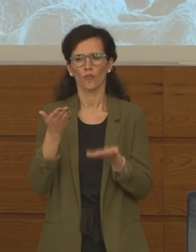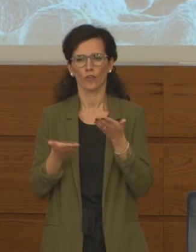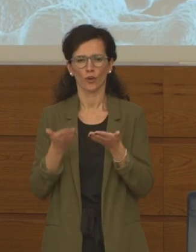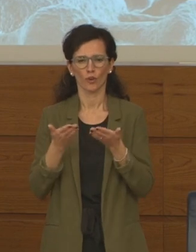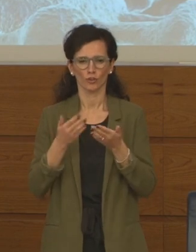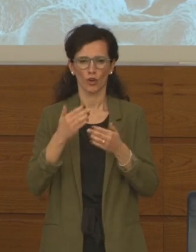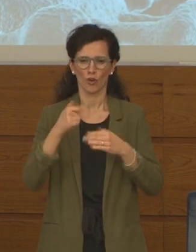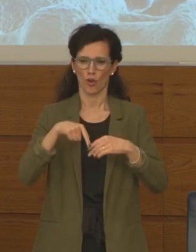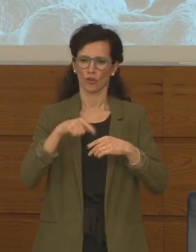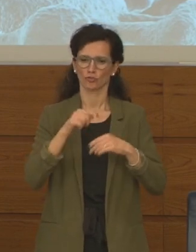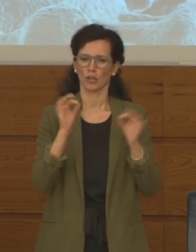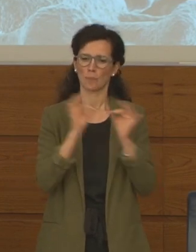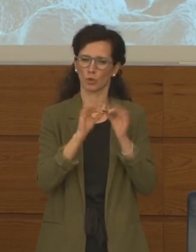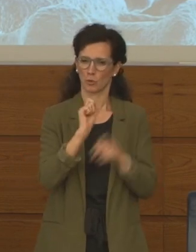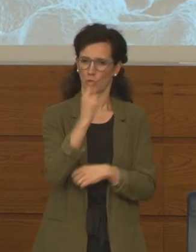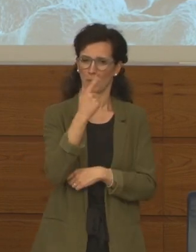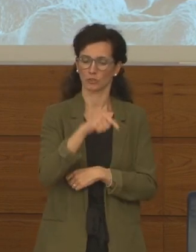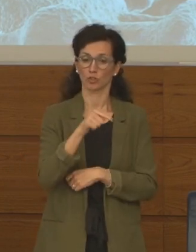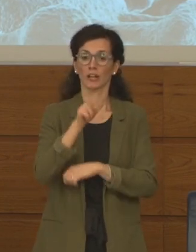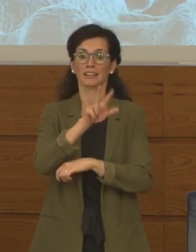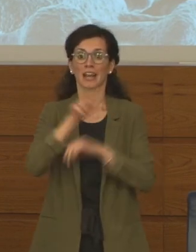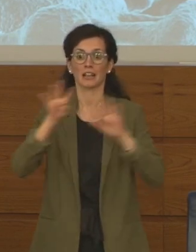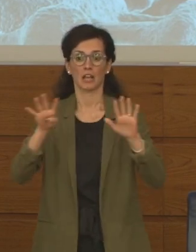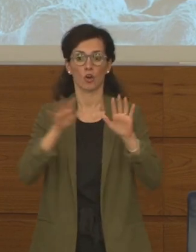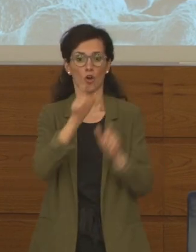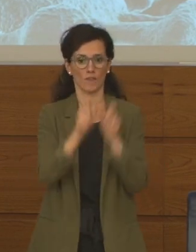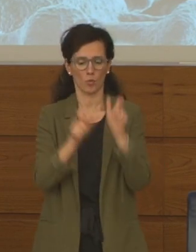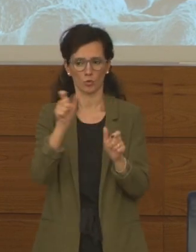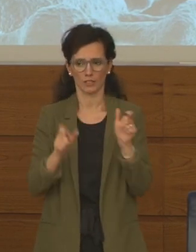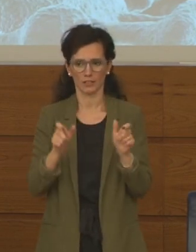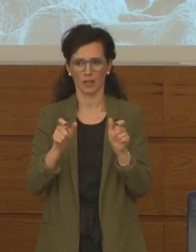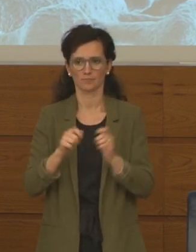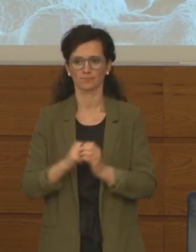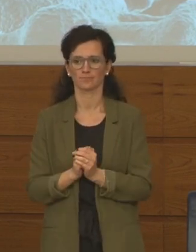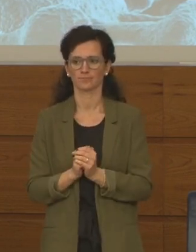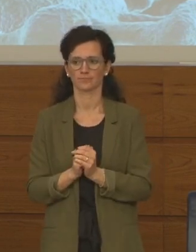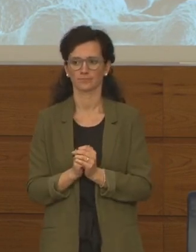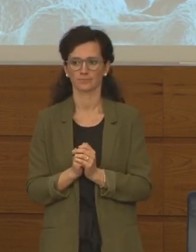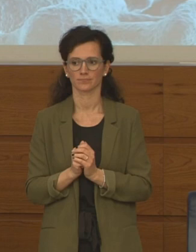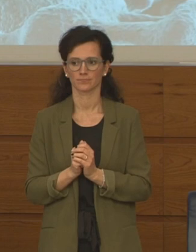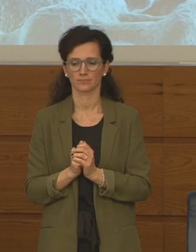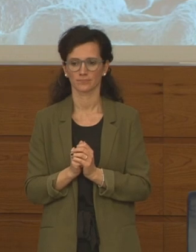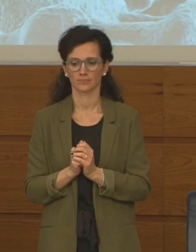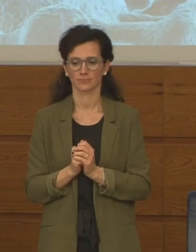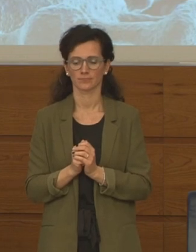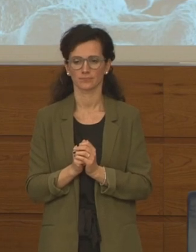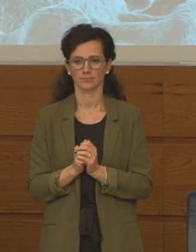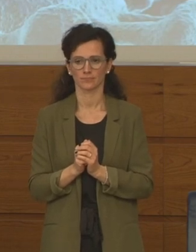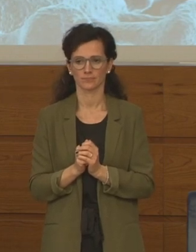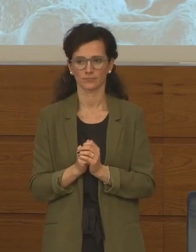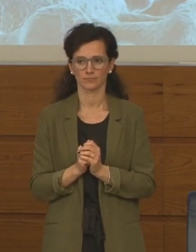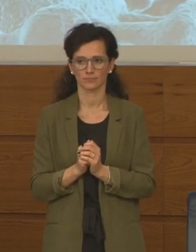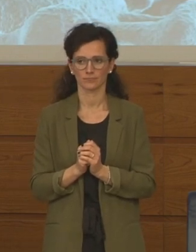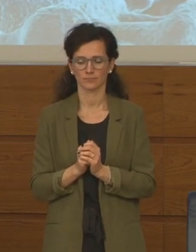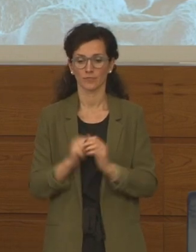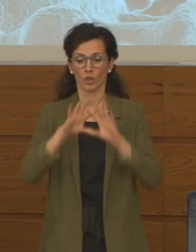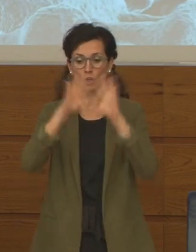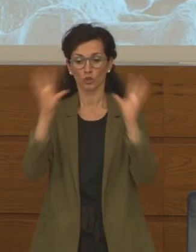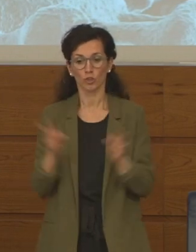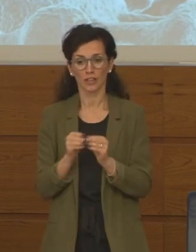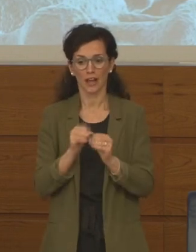è di 39 unità e il totale dei deceduti, che sono